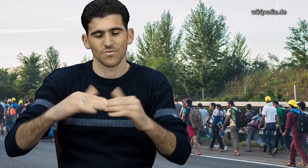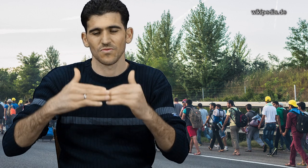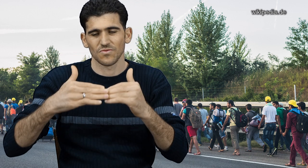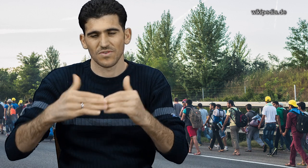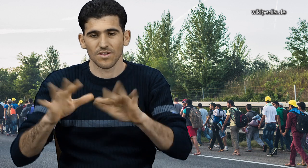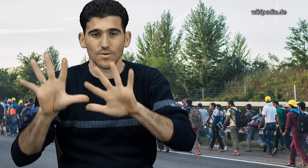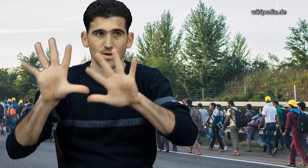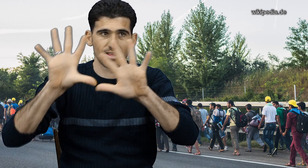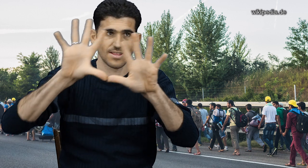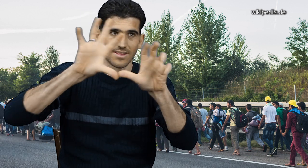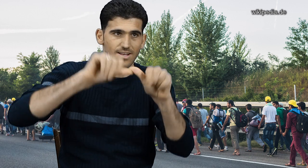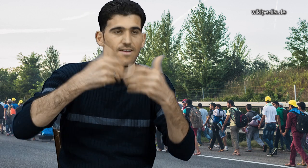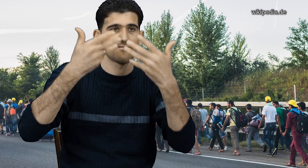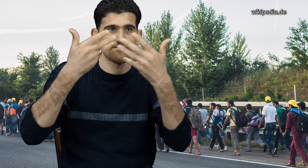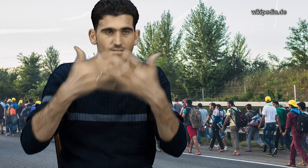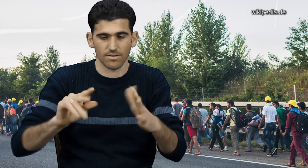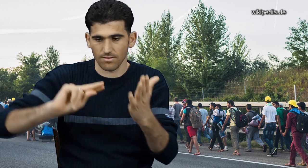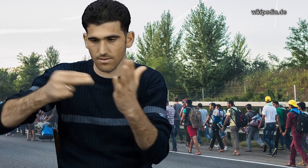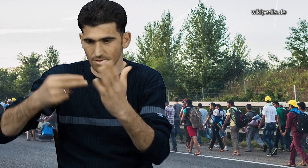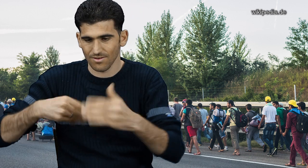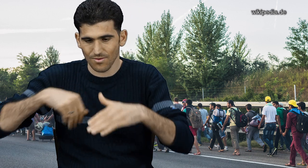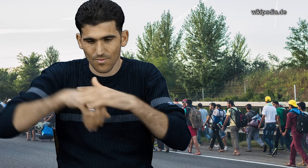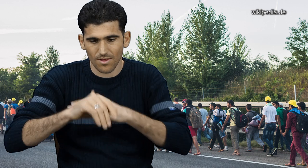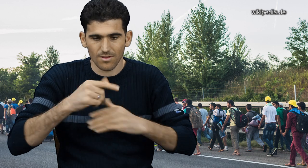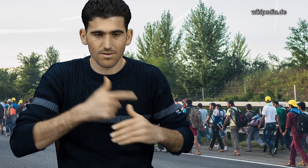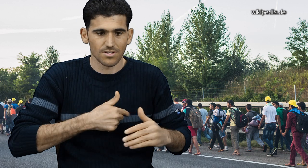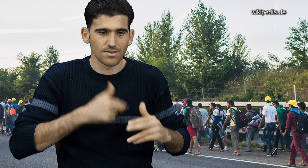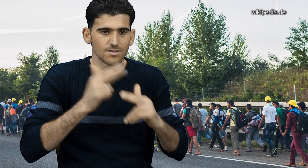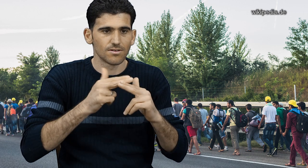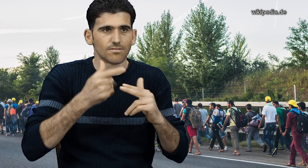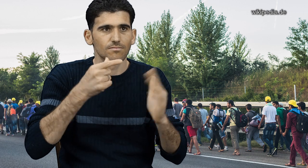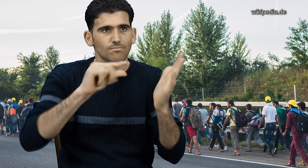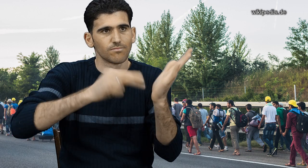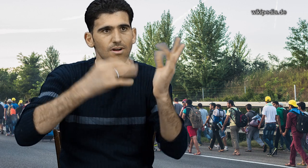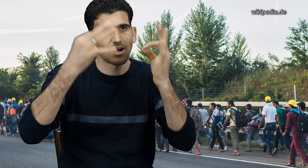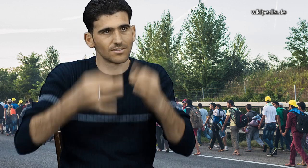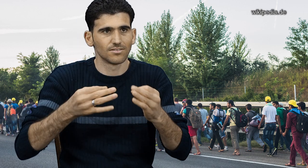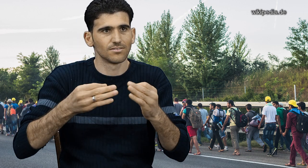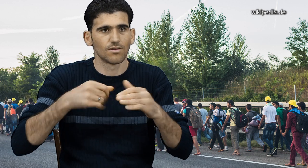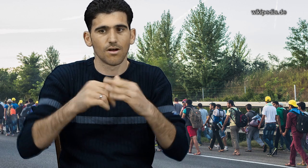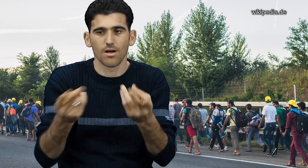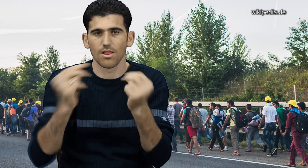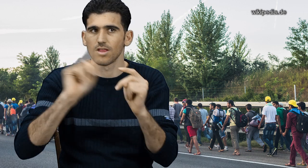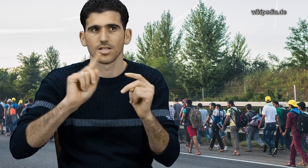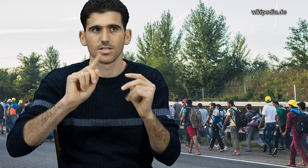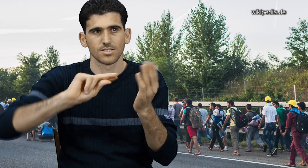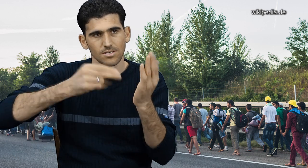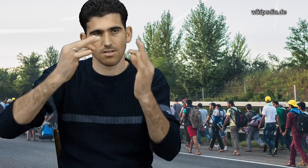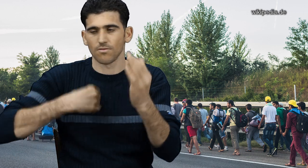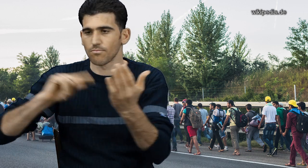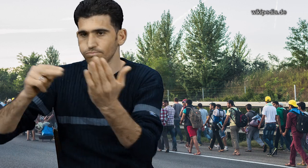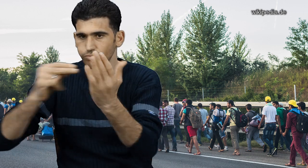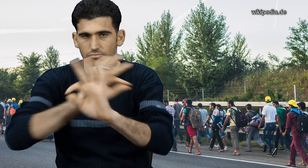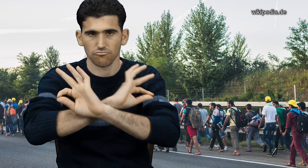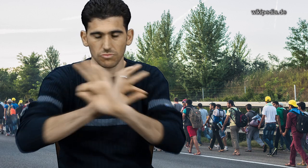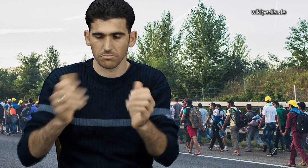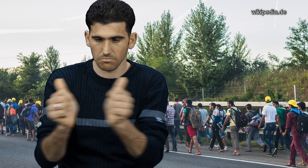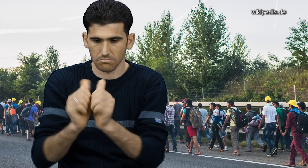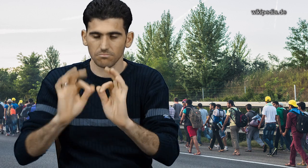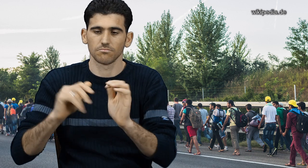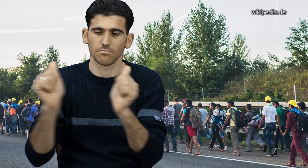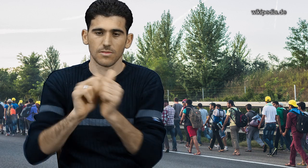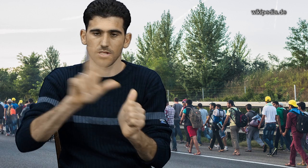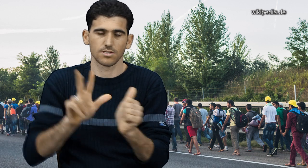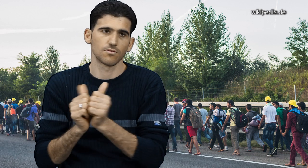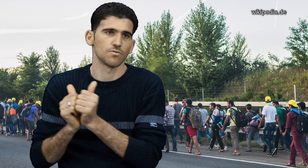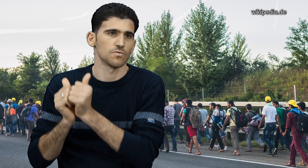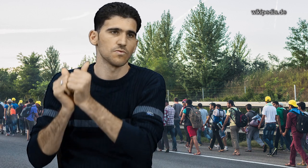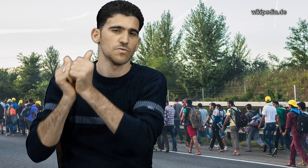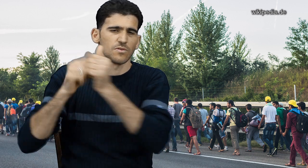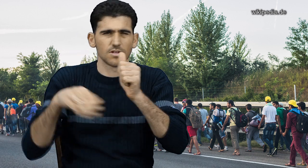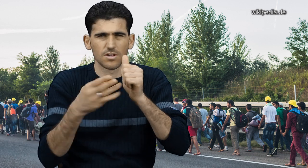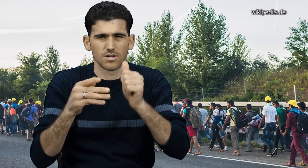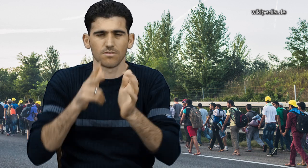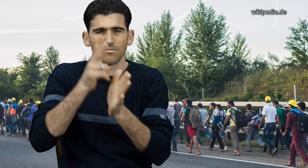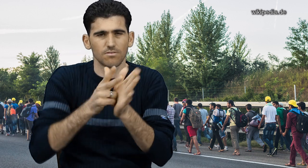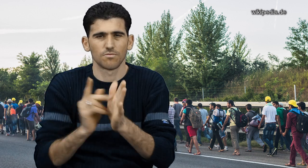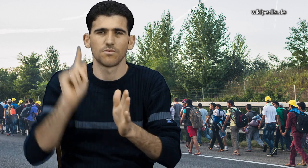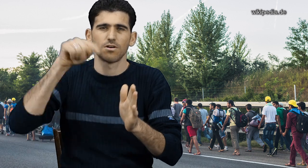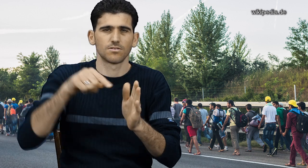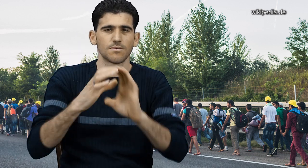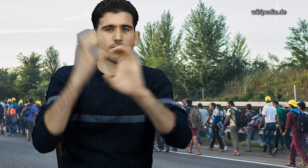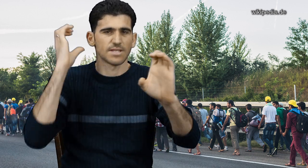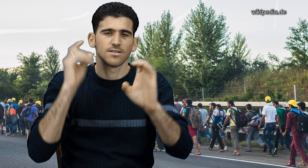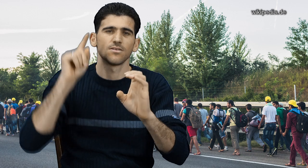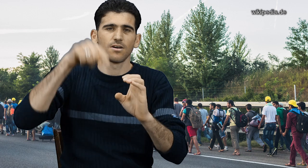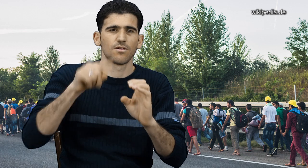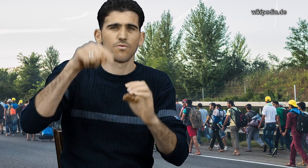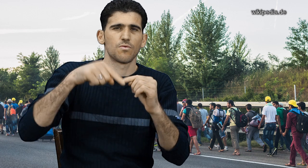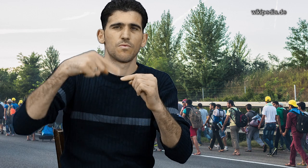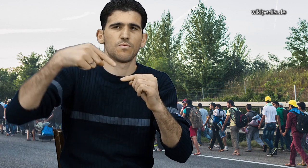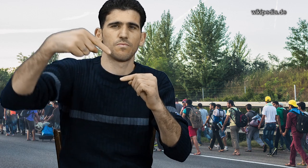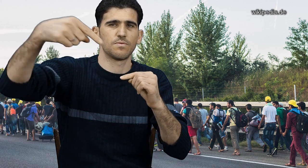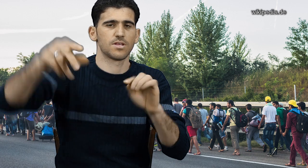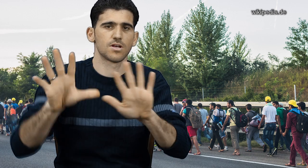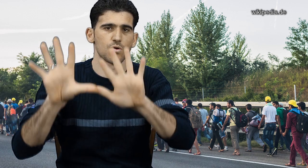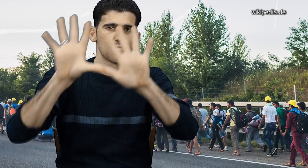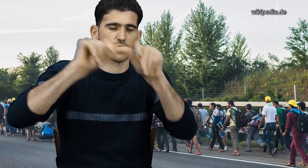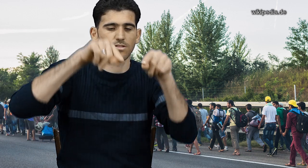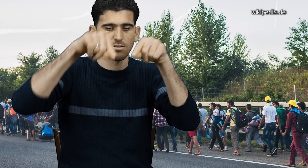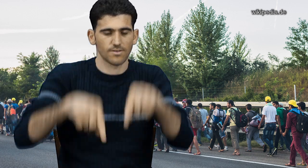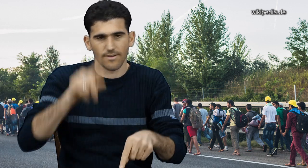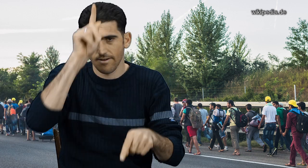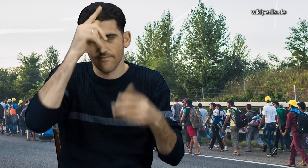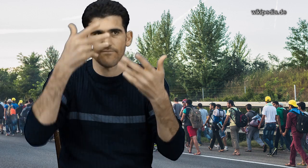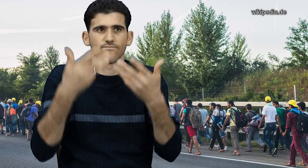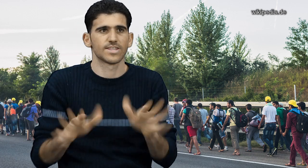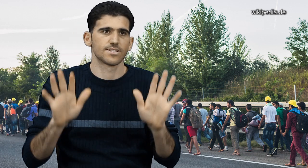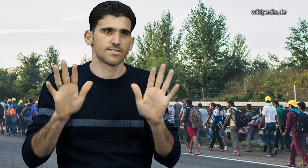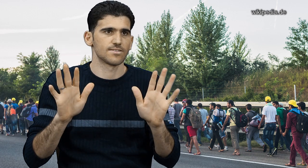Nach einigen Tage Bürokratie wie z.B. das Ausstellen der Geburtsurkunde meines Sohnes ?üchteten wir weiter mit dem Zug und Bus nach Deutschland.